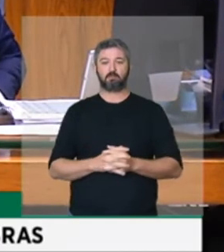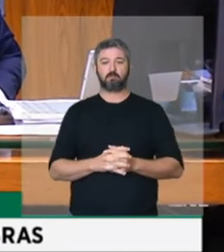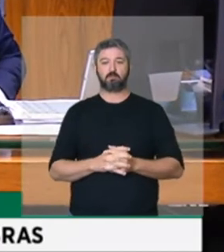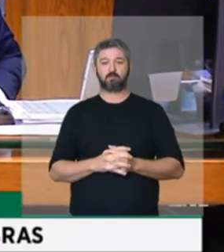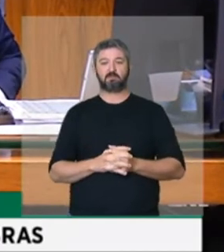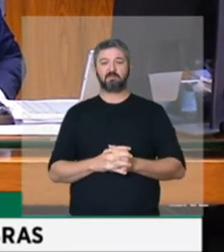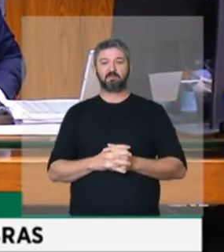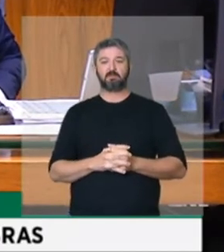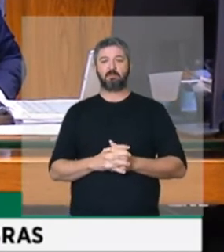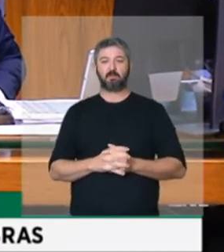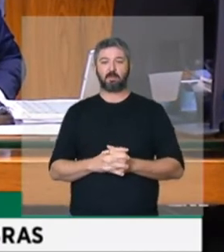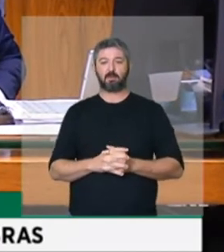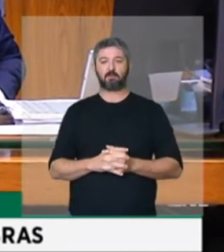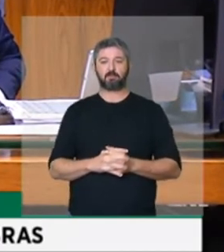RELATOR, EU PEÇO APOIO DOS